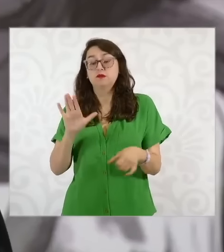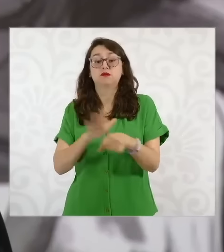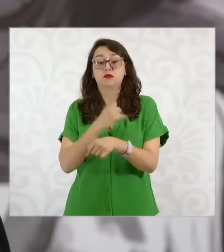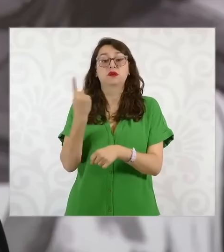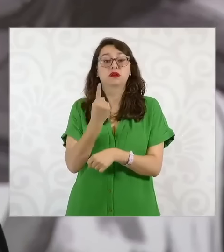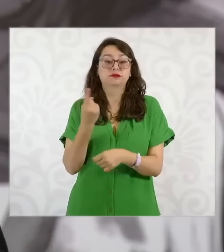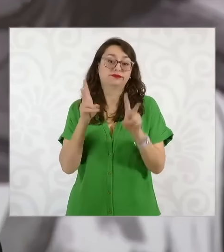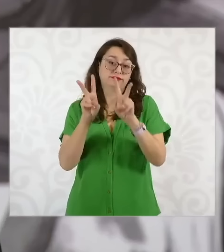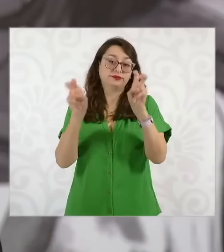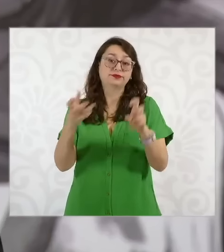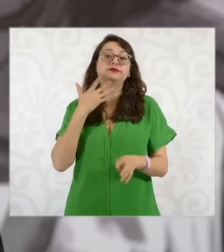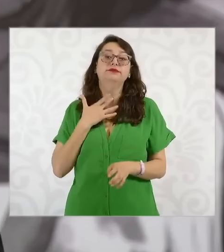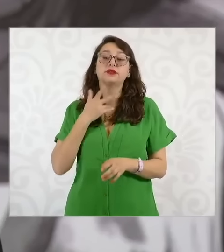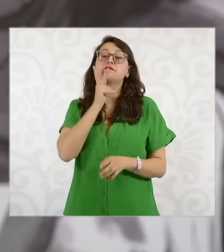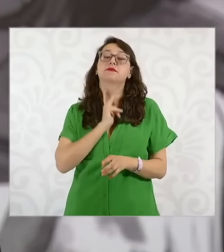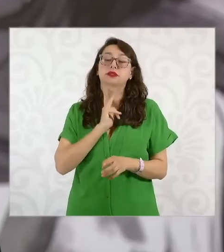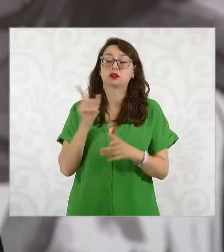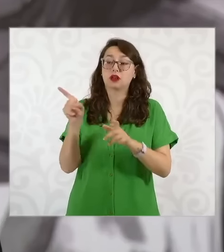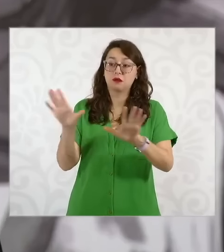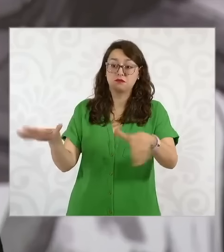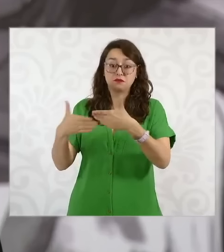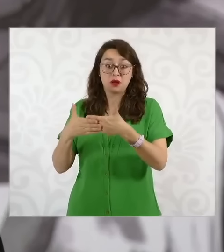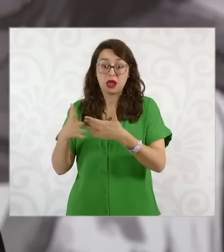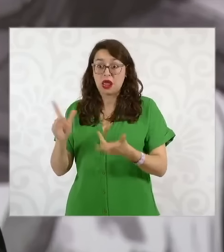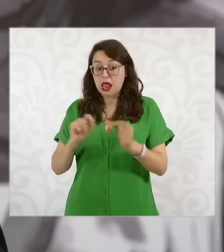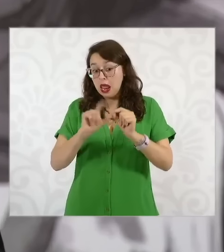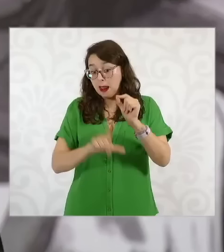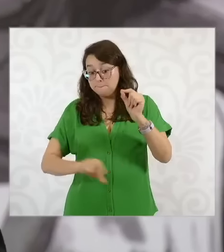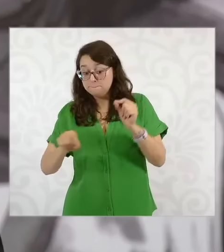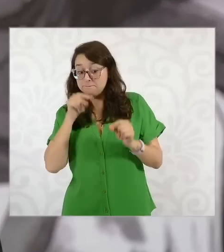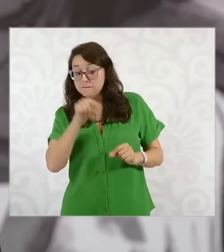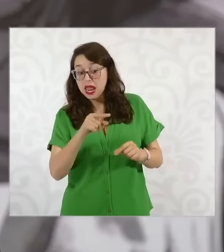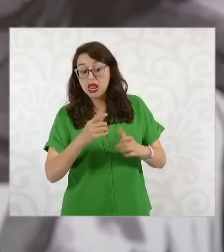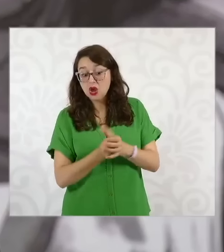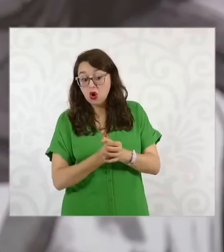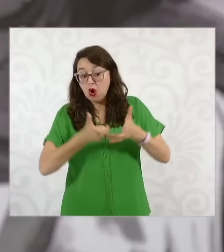eventos en el en el Golfo Pérsico. Entonces, no fue una revisión exclusiva a la economía mexicana,